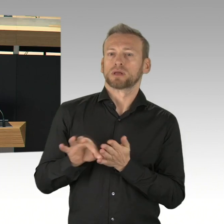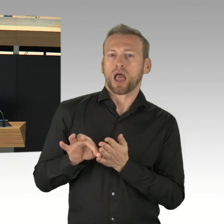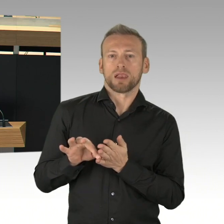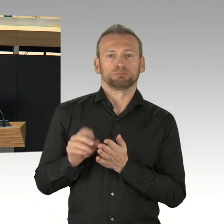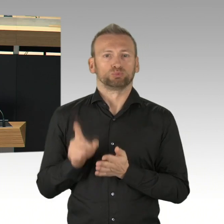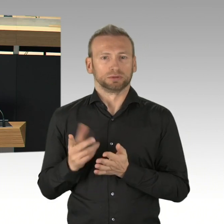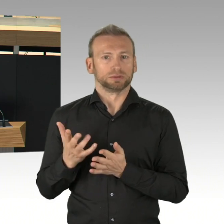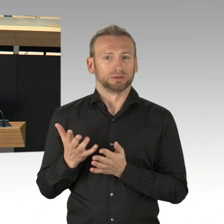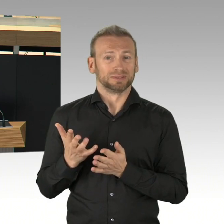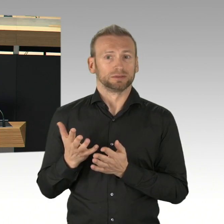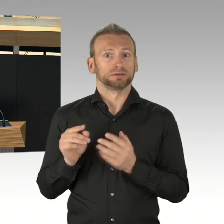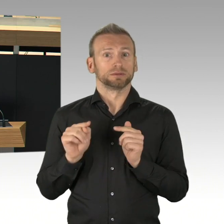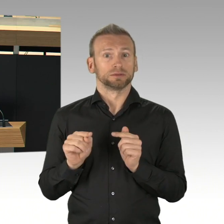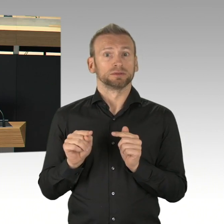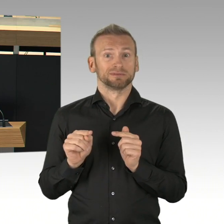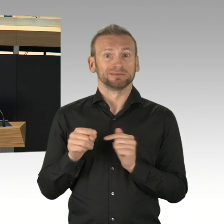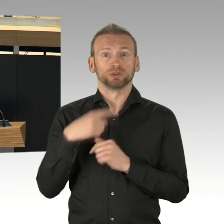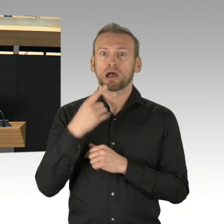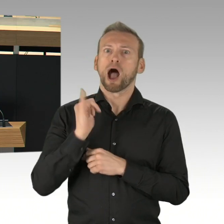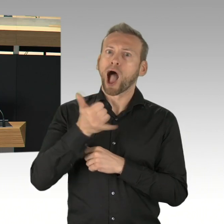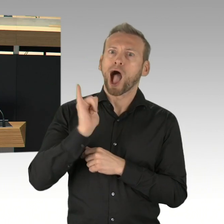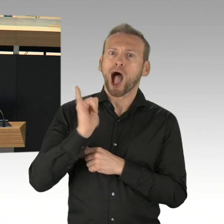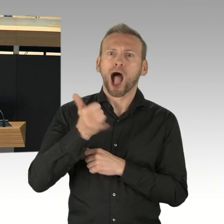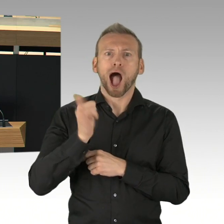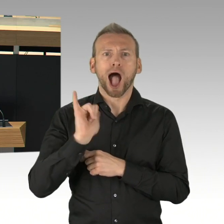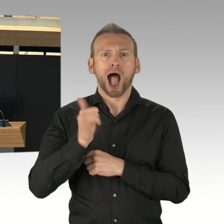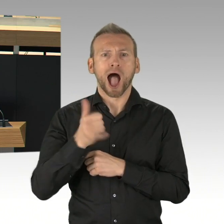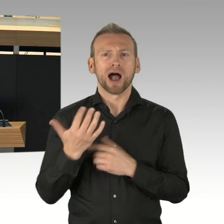Aber es gibt, jetzt aufmerksam sein, 100 000 Sozialwohnungen in Berlin,